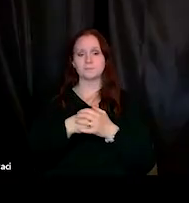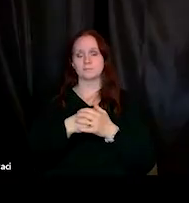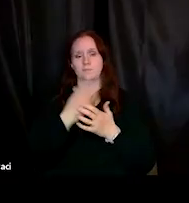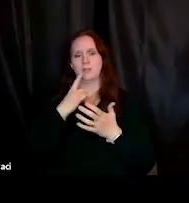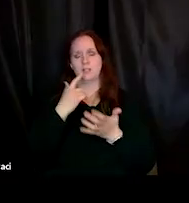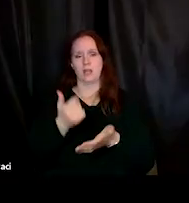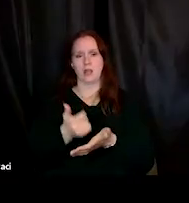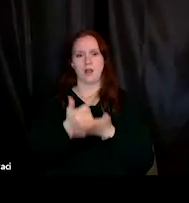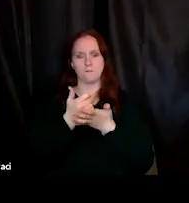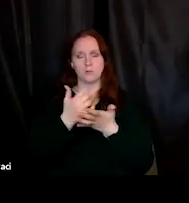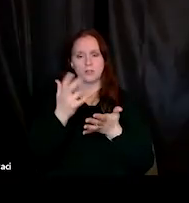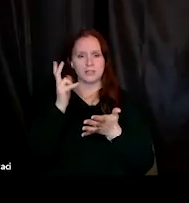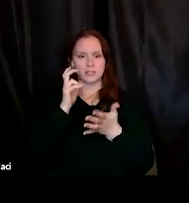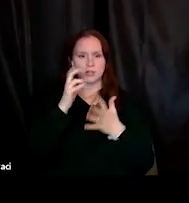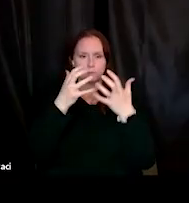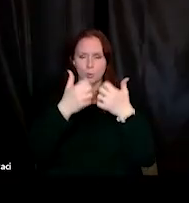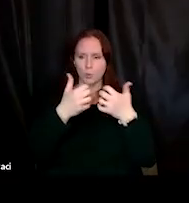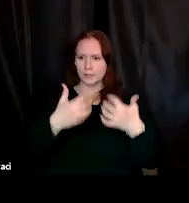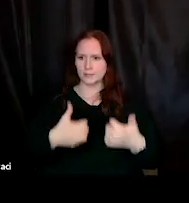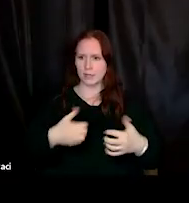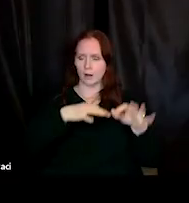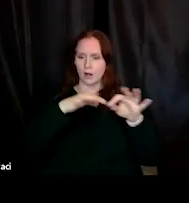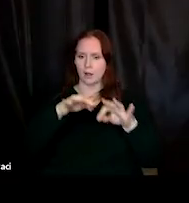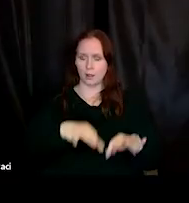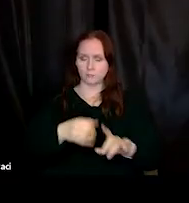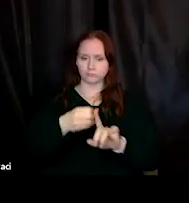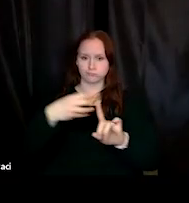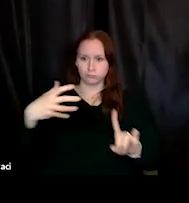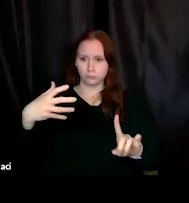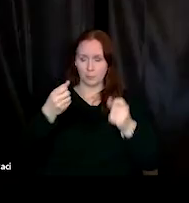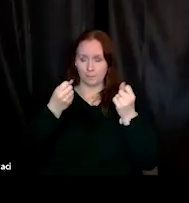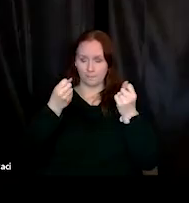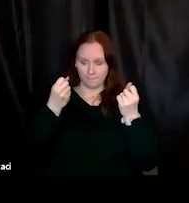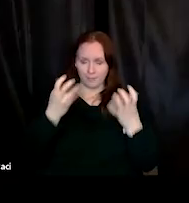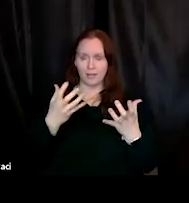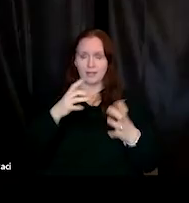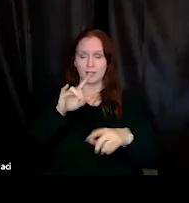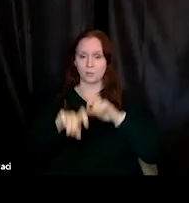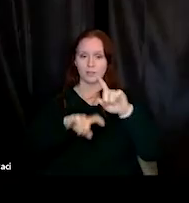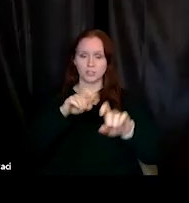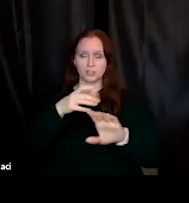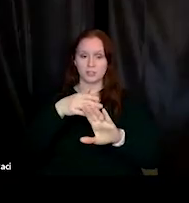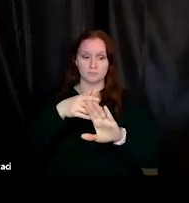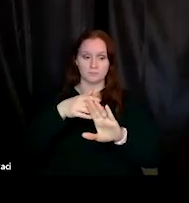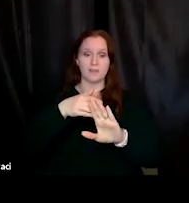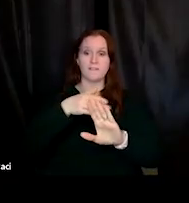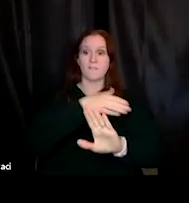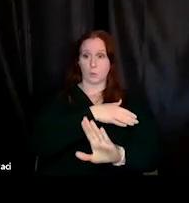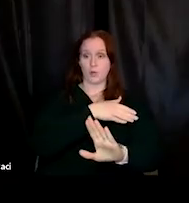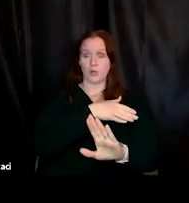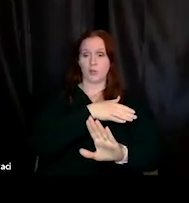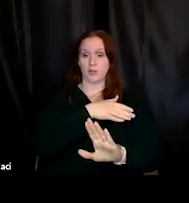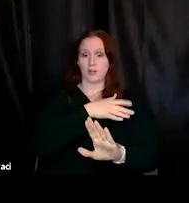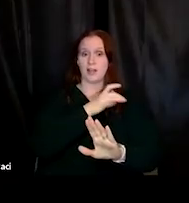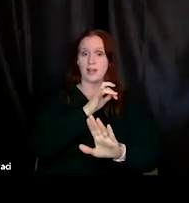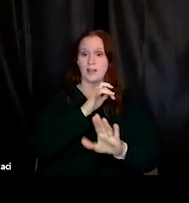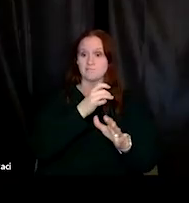a que sea una transición más fácil cuando se trate de hacer lo que tienes que hacer para tus clientes. Y ese es el mejor consejo que puedo darte.